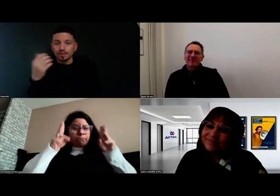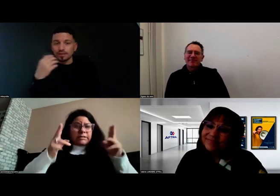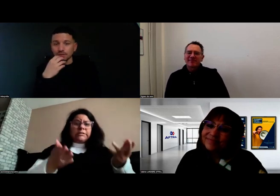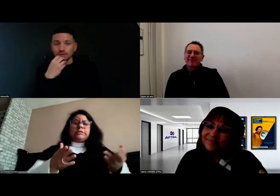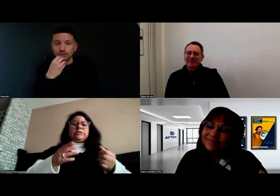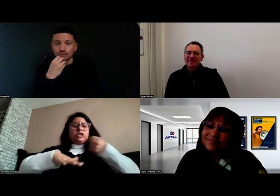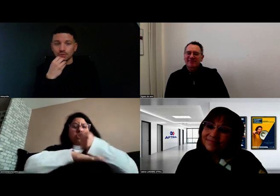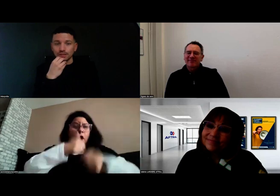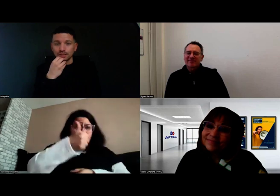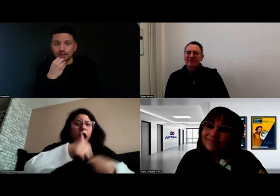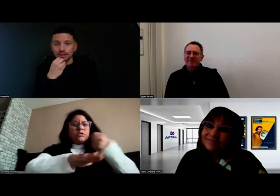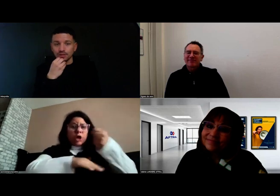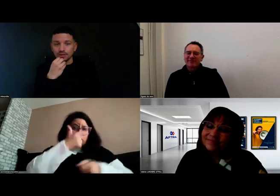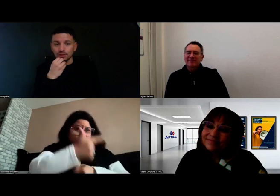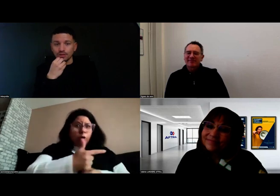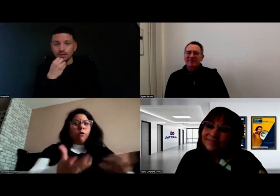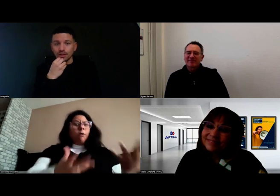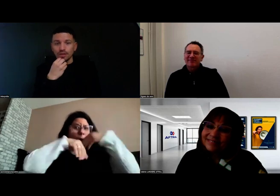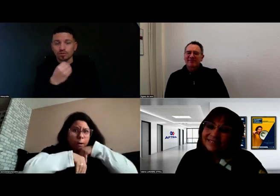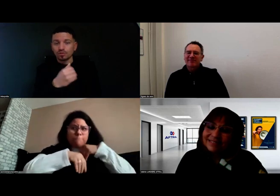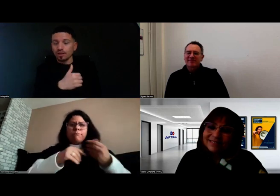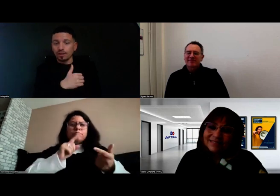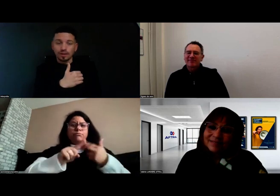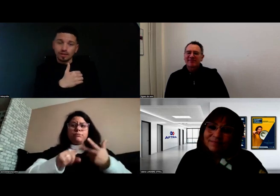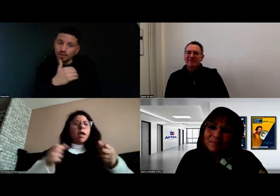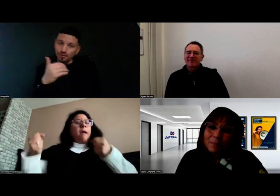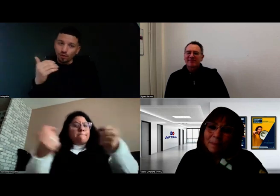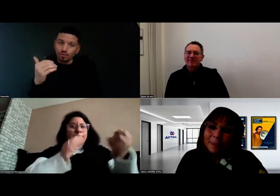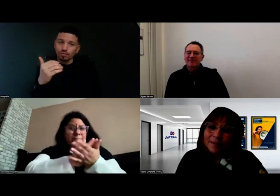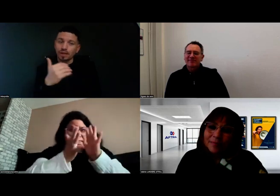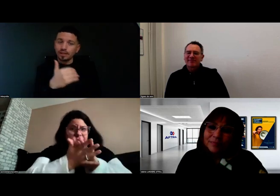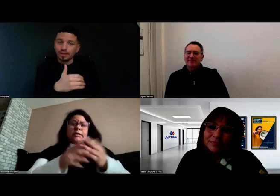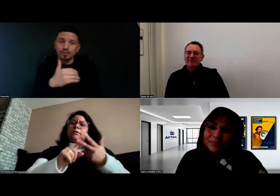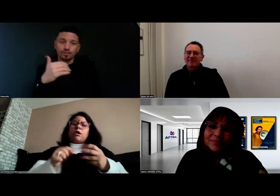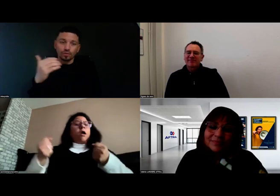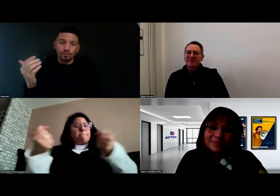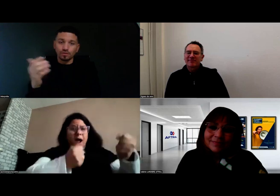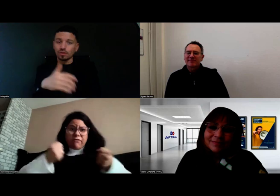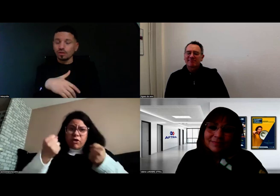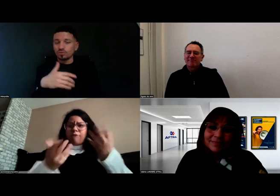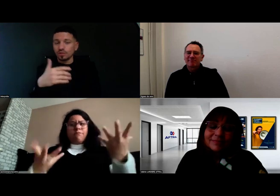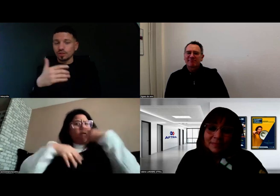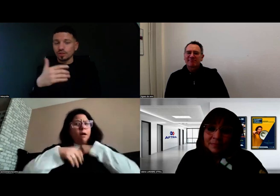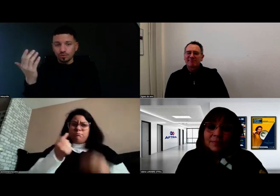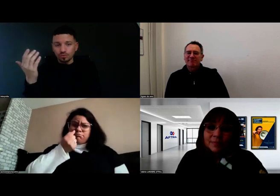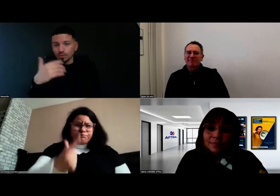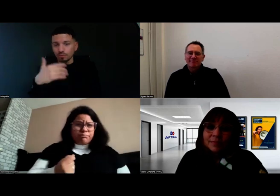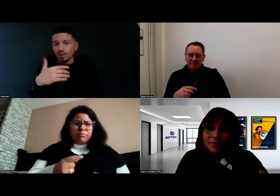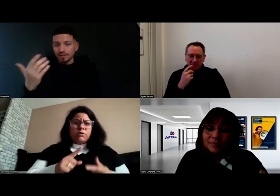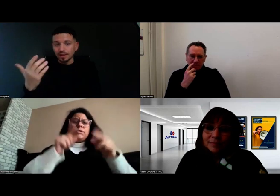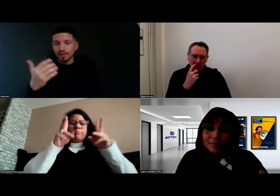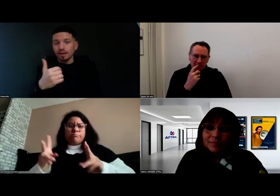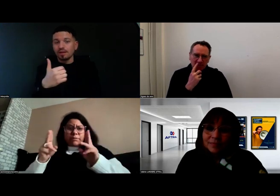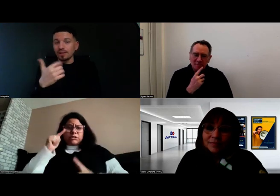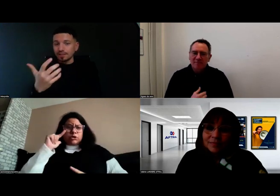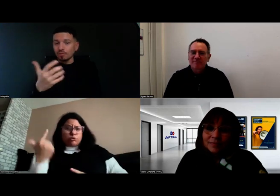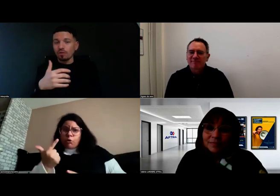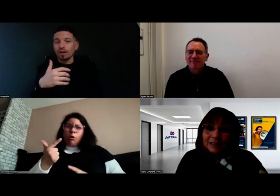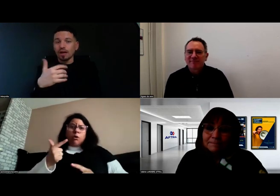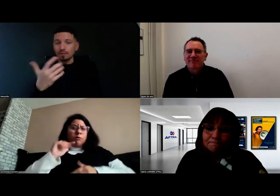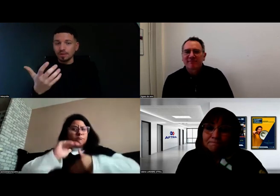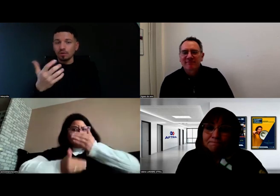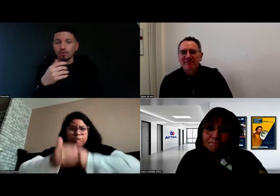j'ai eu mon titre et j'ai passé les différents niveaux facilement et rapidement.